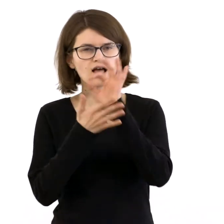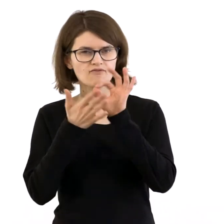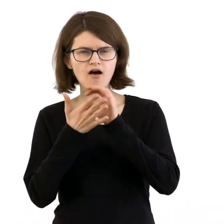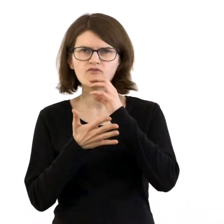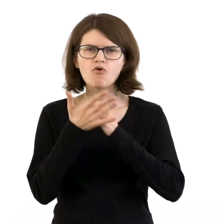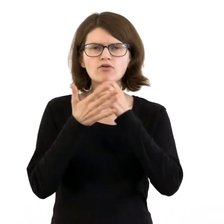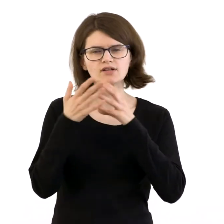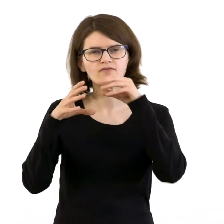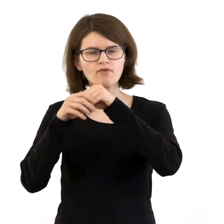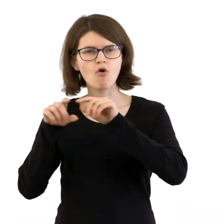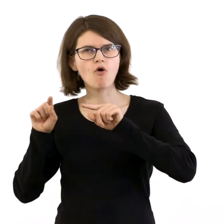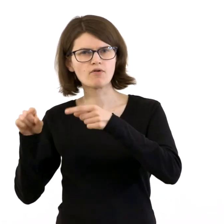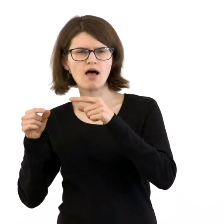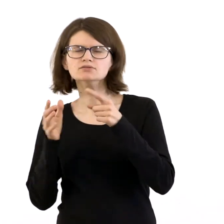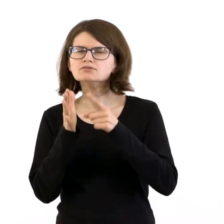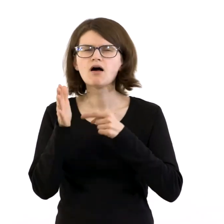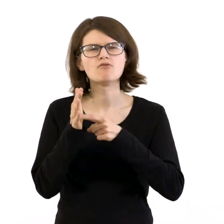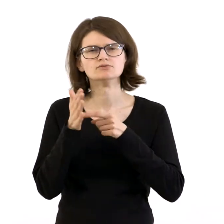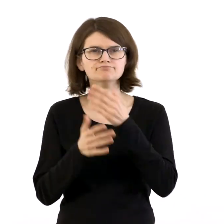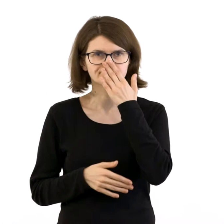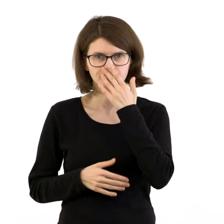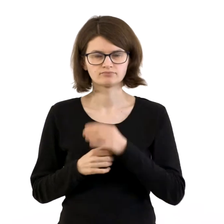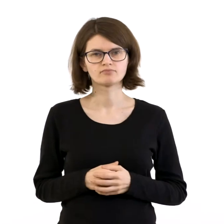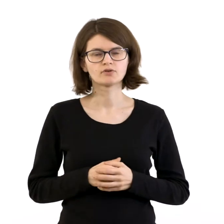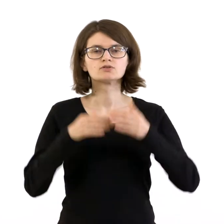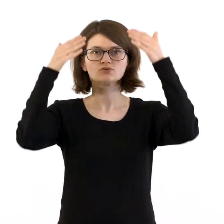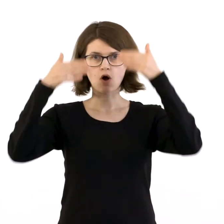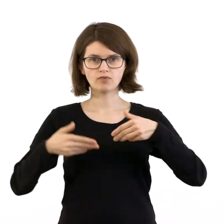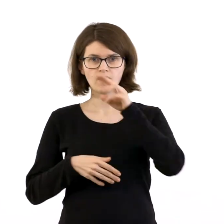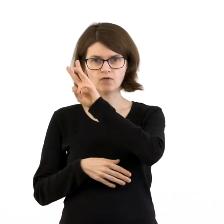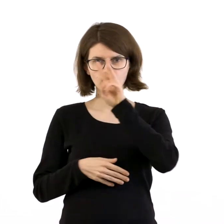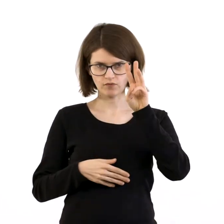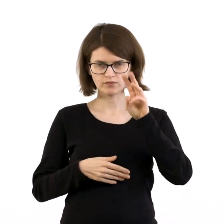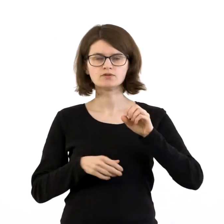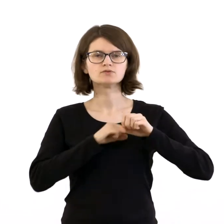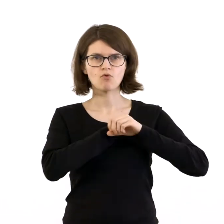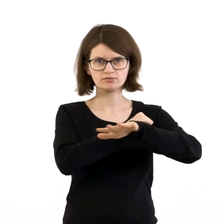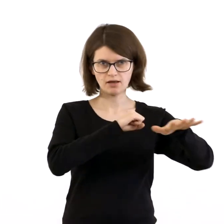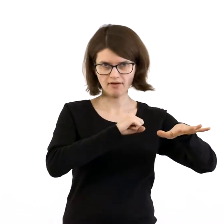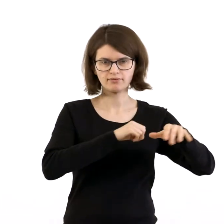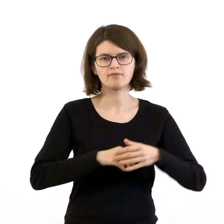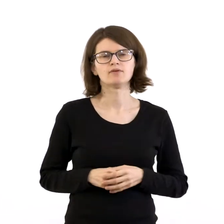3.Najczęstsze zastosowania grafiki w organizacji to: strona www / social media,